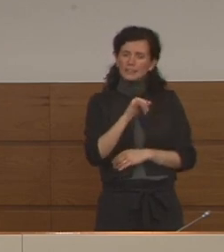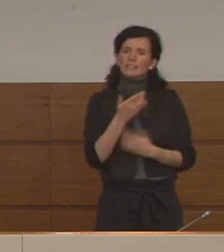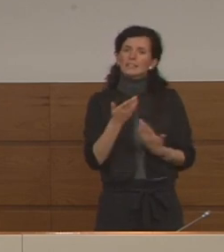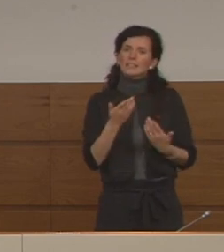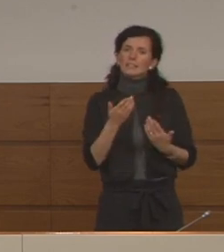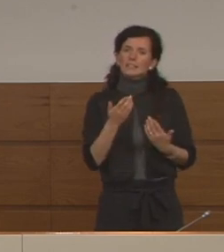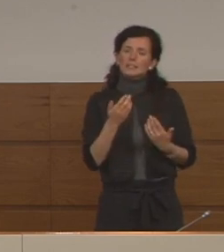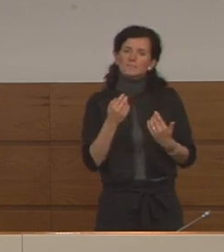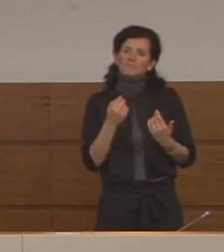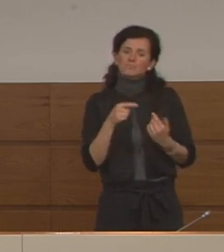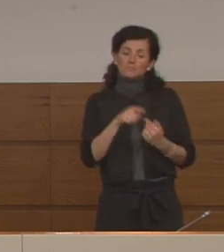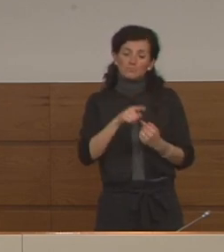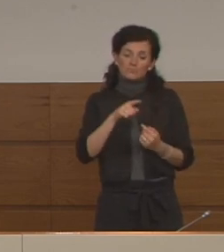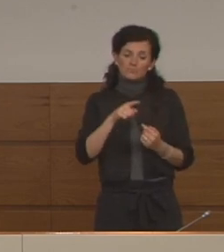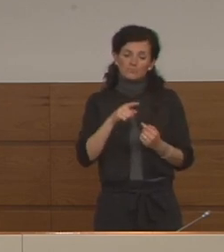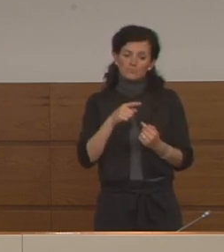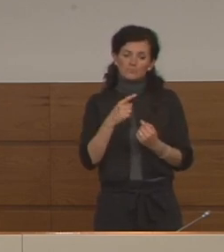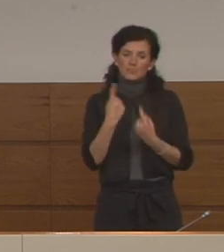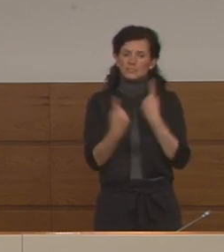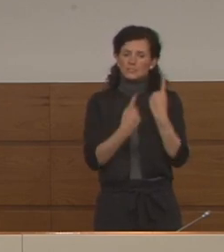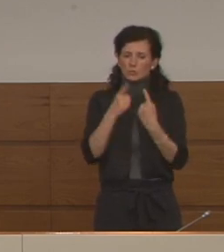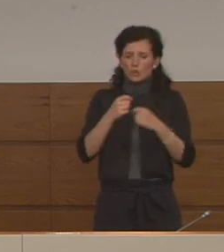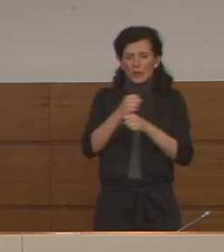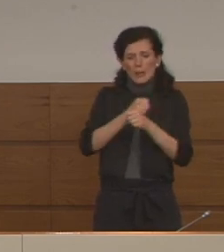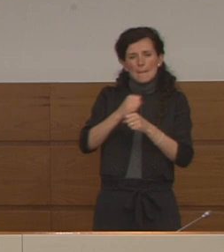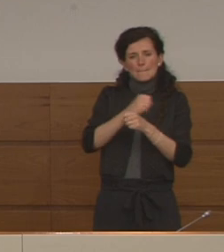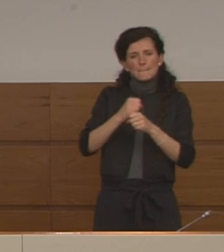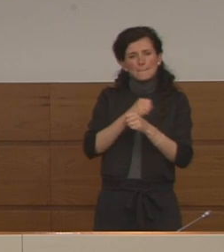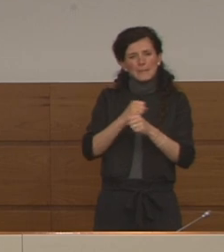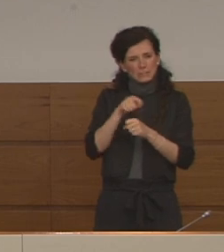Nella medicina moderna quello che oggi giorno vale, al di là delle